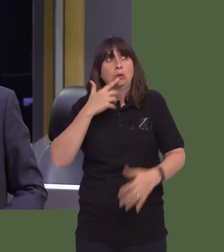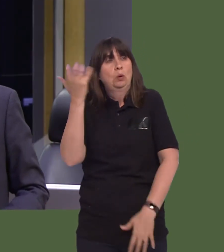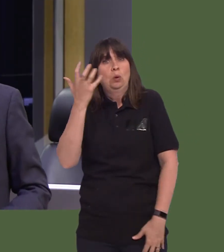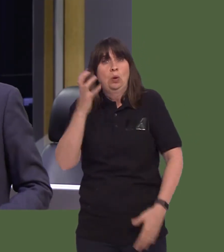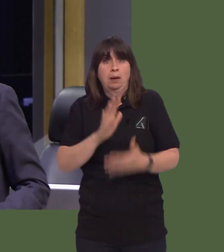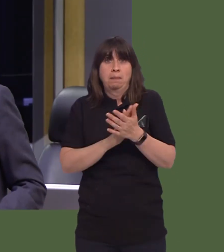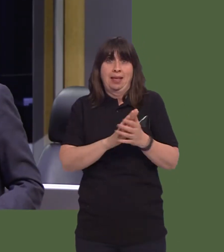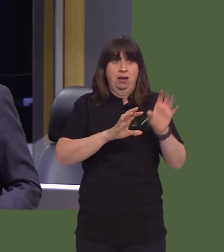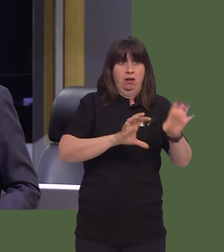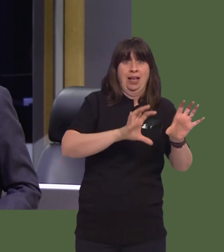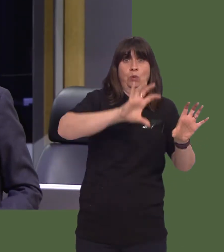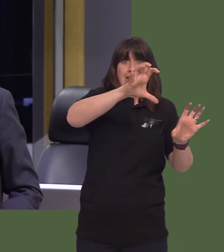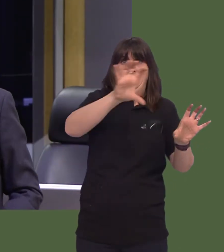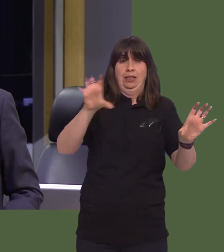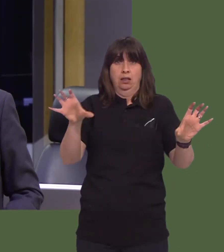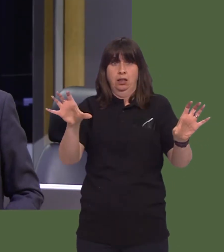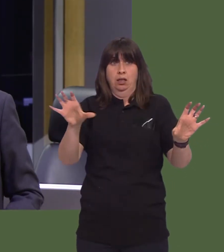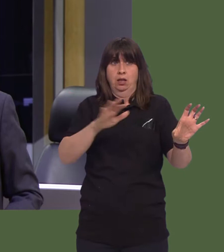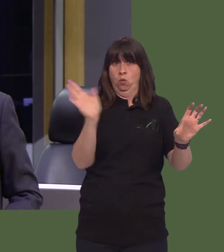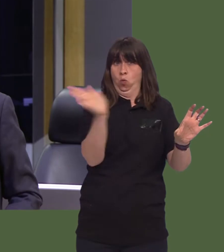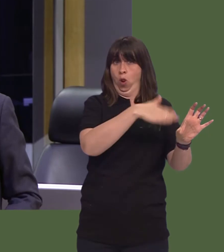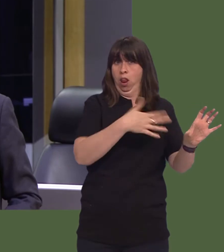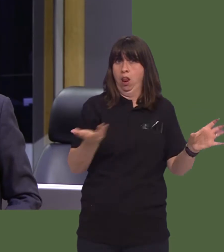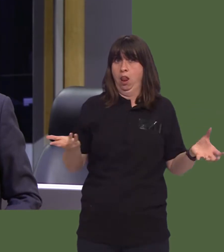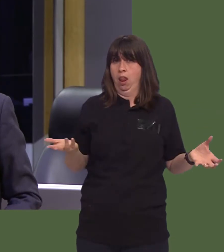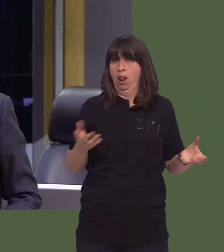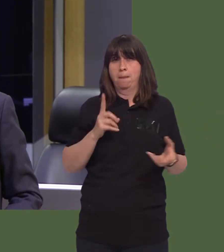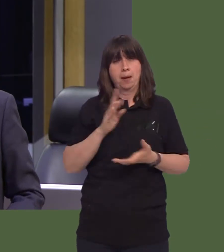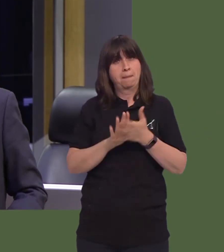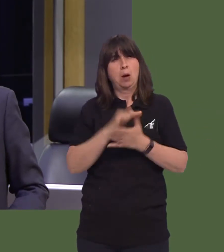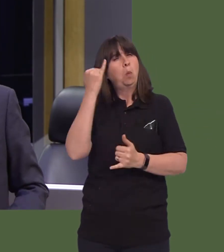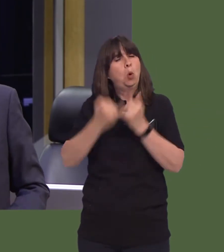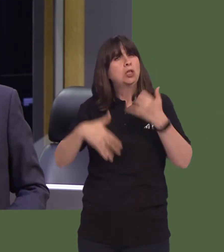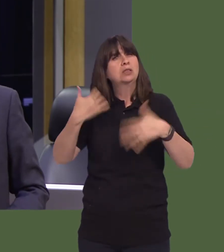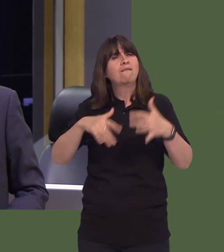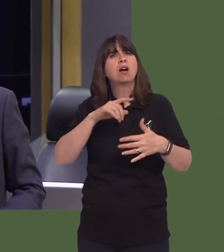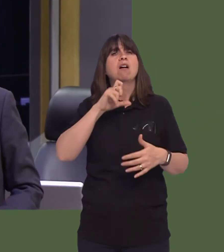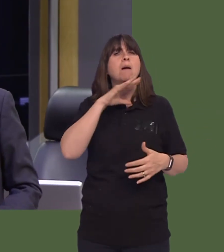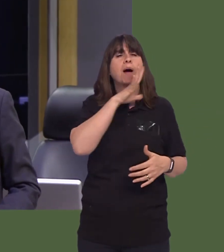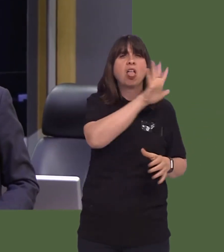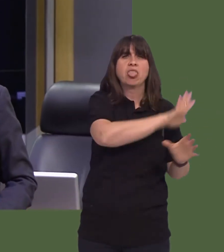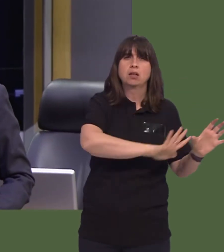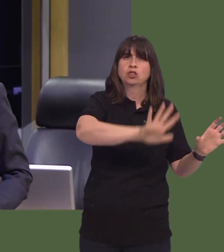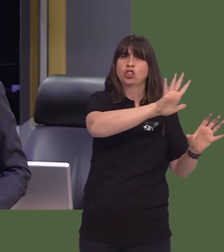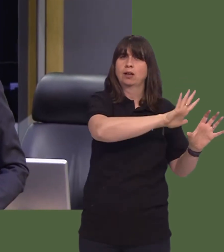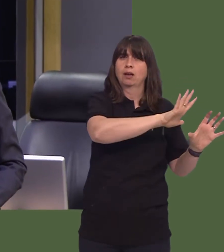ar sir Gaerfyrddin, oherwydd problemau arbennig yn ysbytai Glangwili a Thywysog Philip. Maeír bwrdd iechyd ei hunain wedi ymddiheuro sawl gwaith i gleifion.